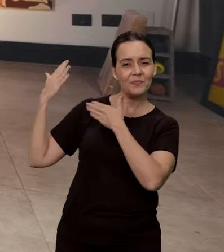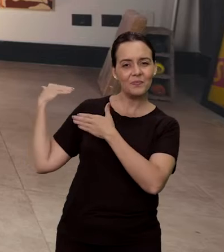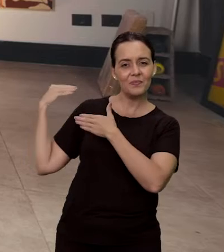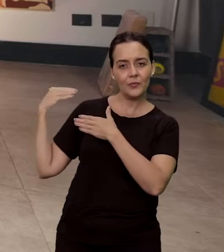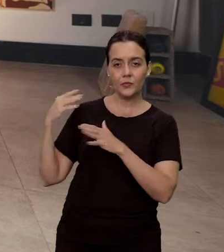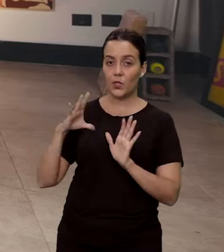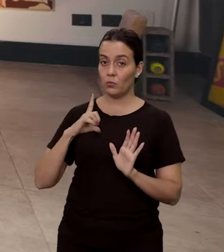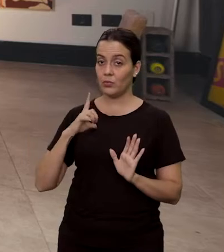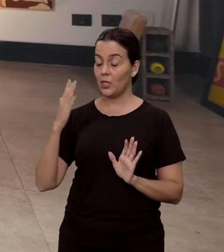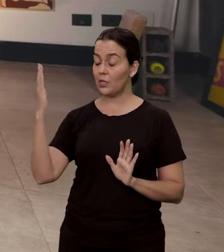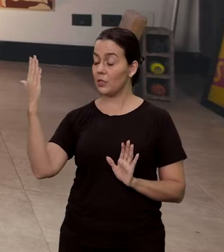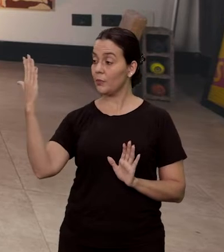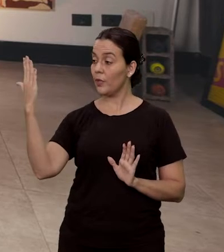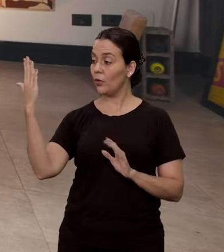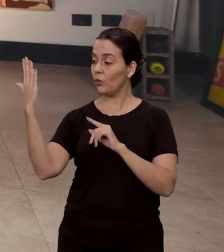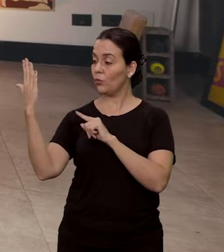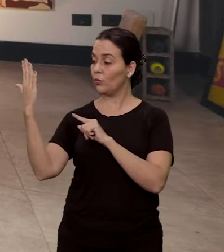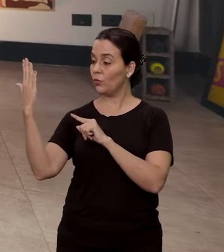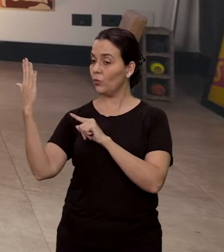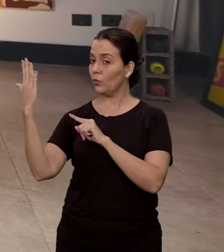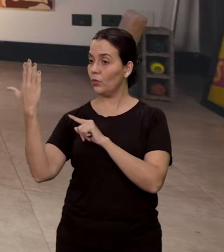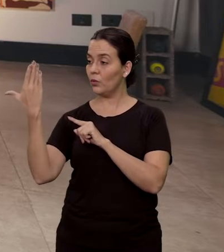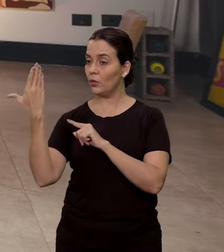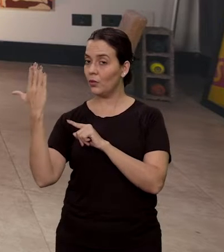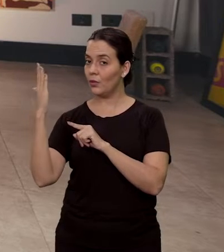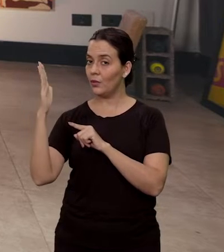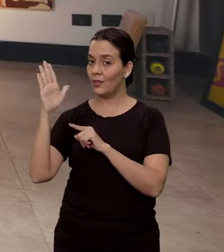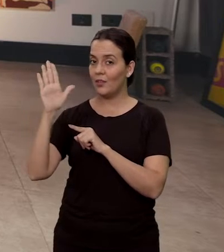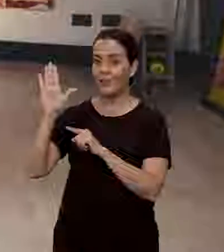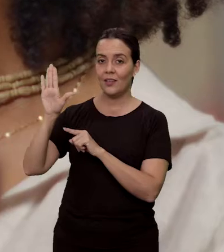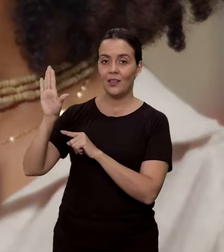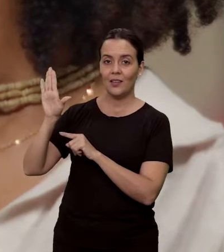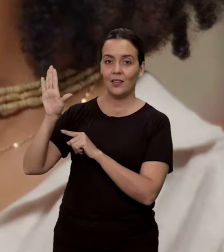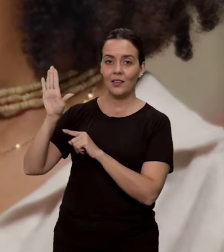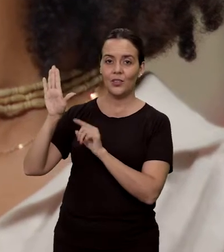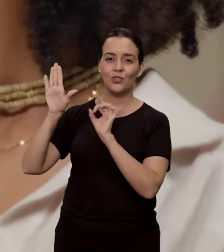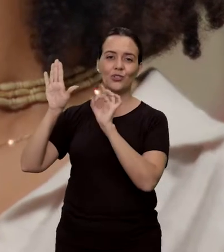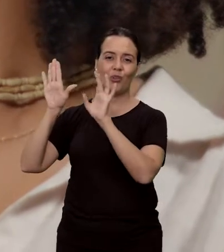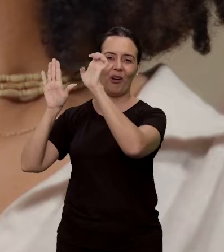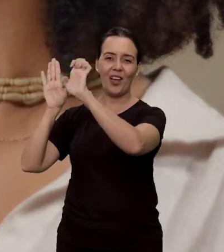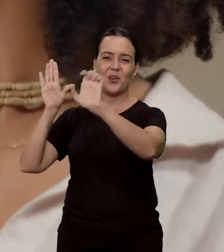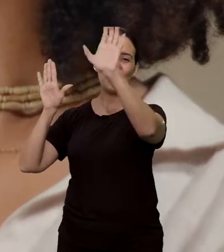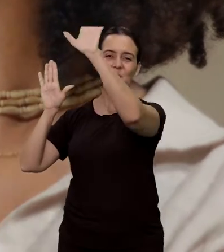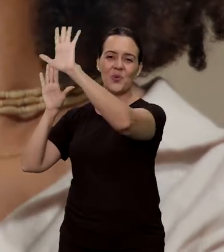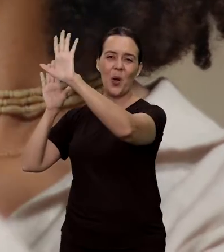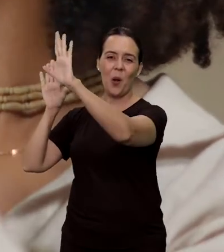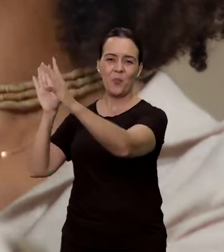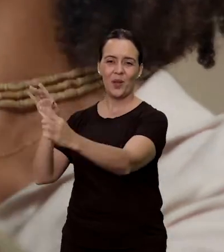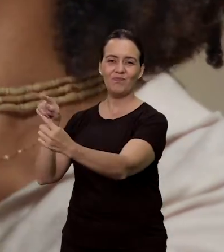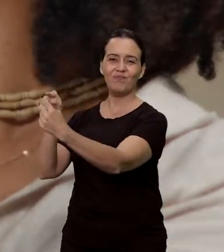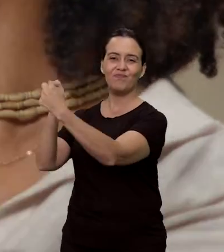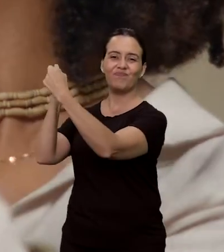ele mirou só para um lado, né? Esse espelho do belo. Que é o lado europeu e ele não fez essa volta.